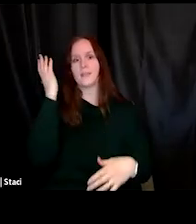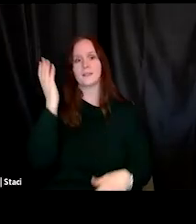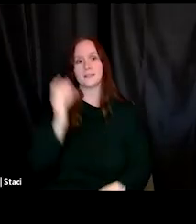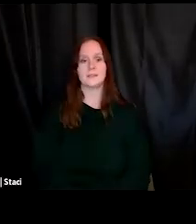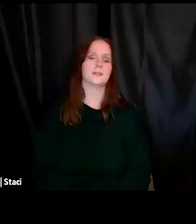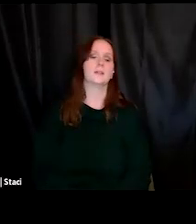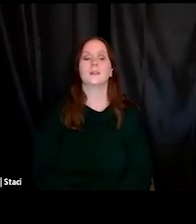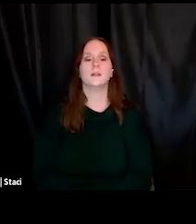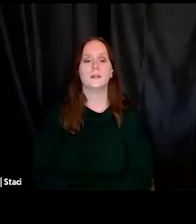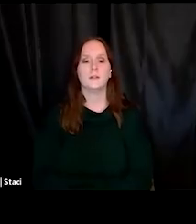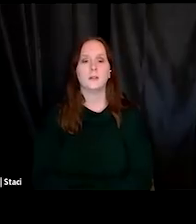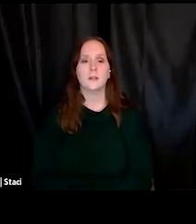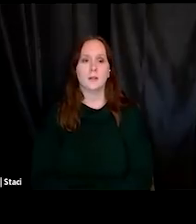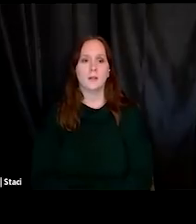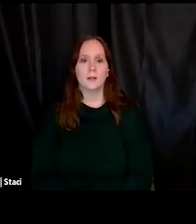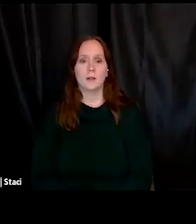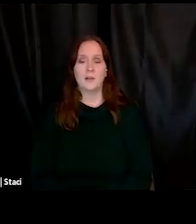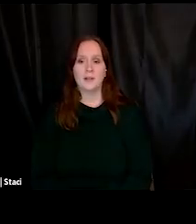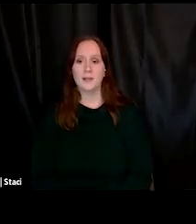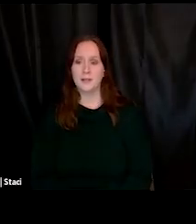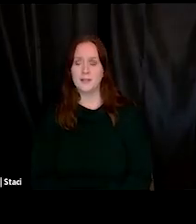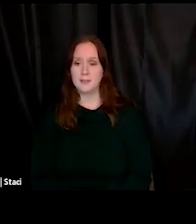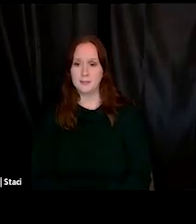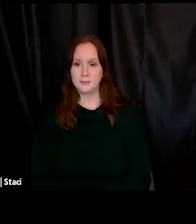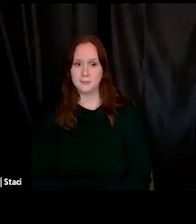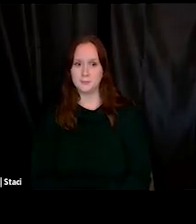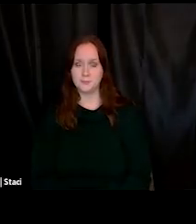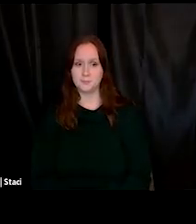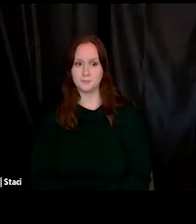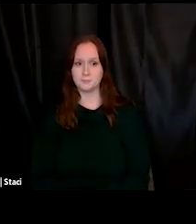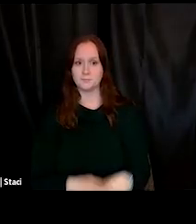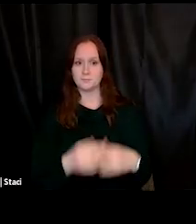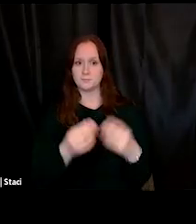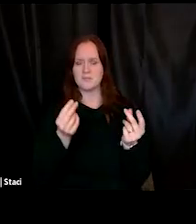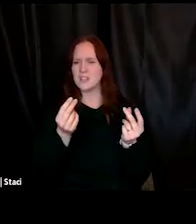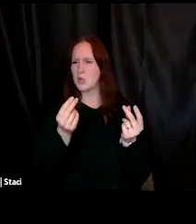es este documento de dos páginas titulado "Servicios en línea de la SSA Explicados".